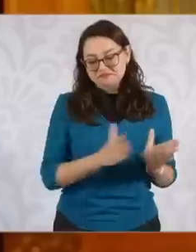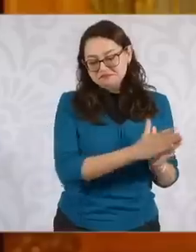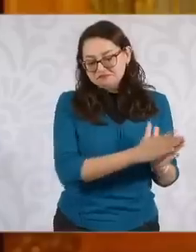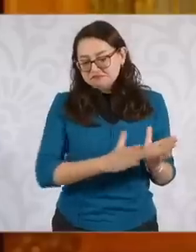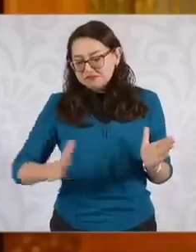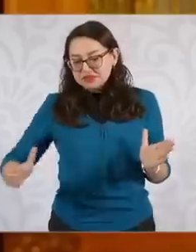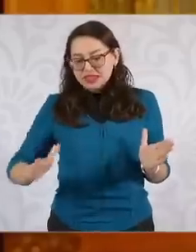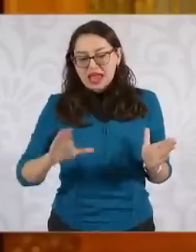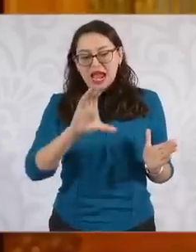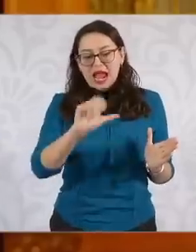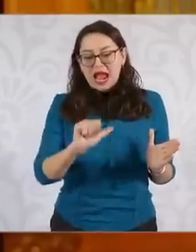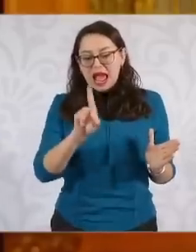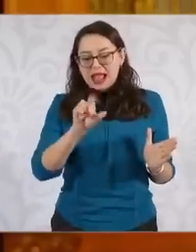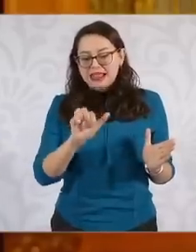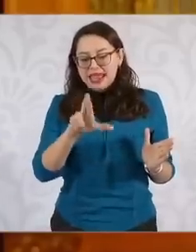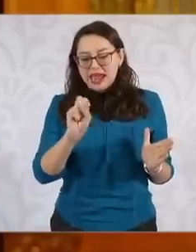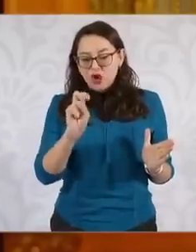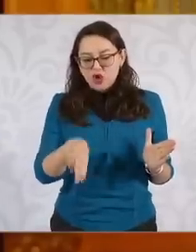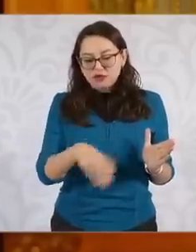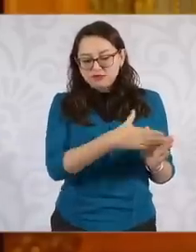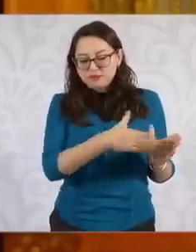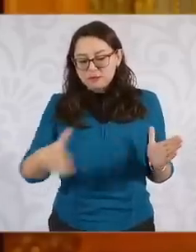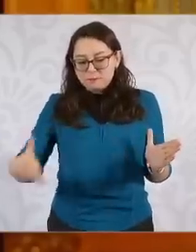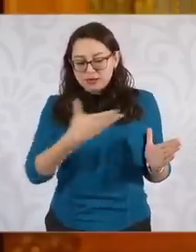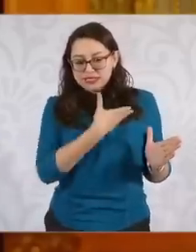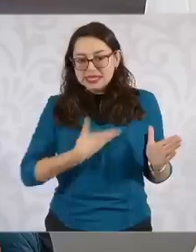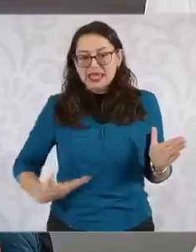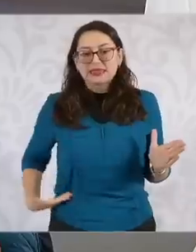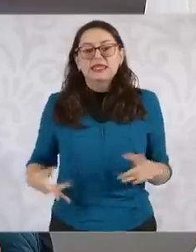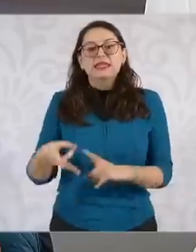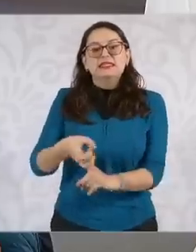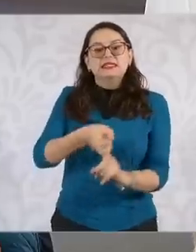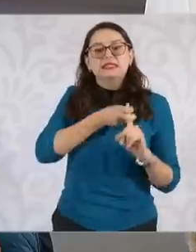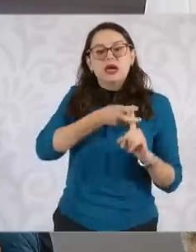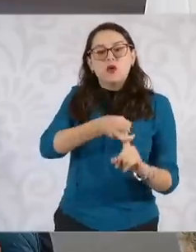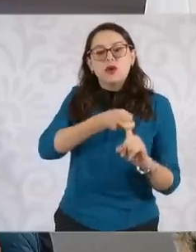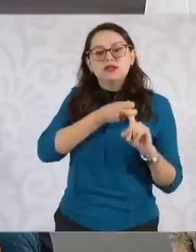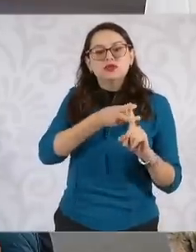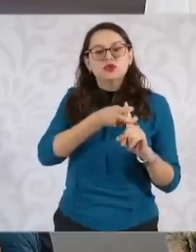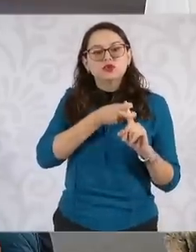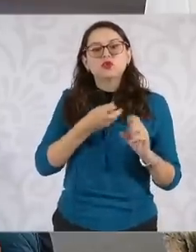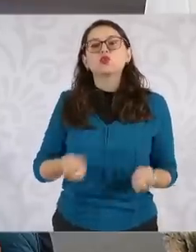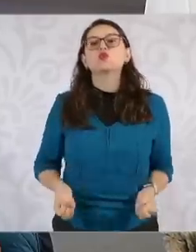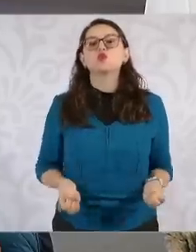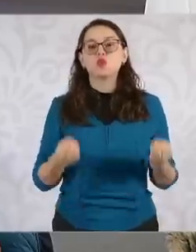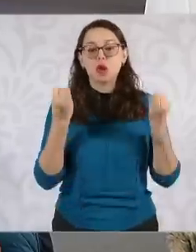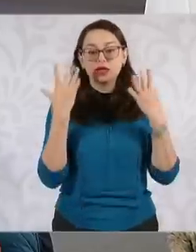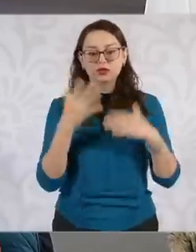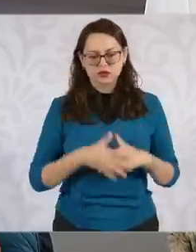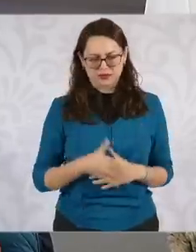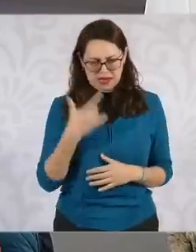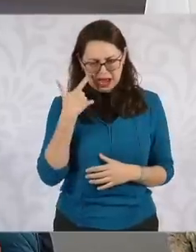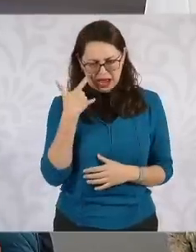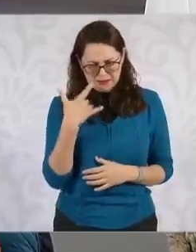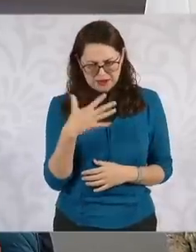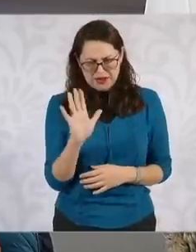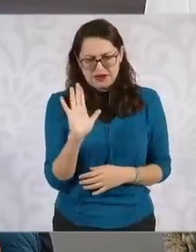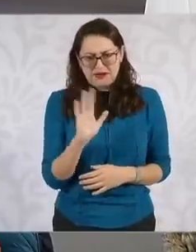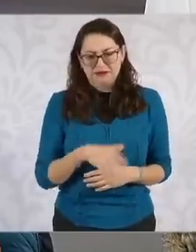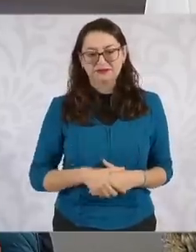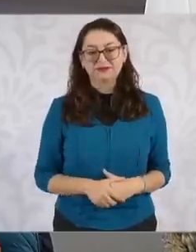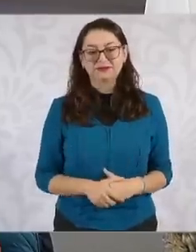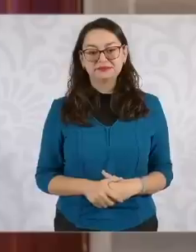Calderón